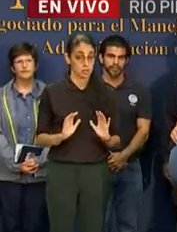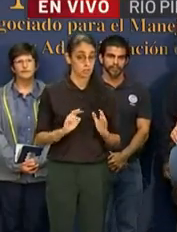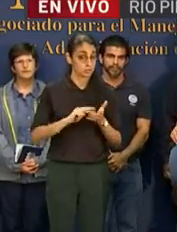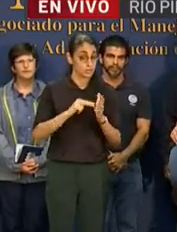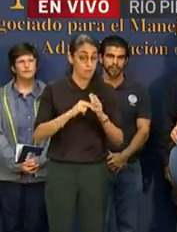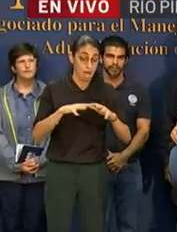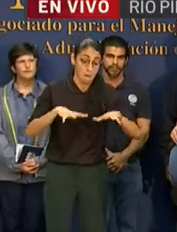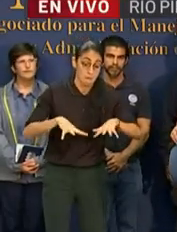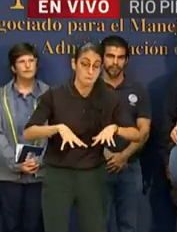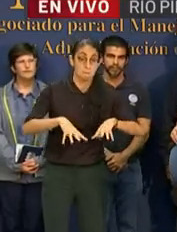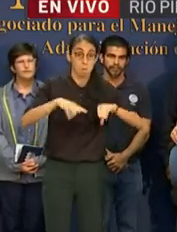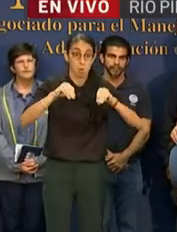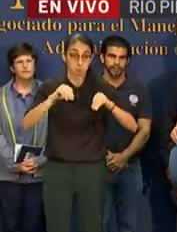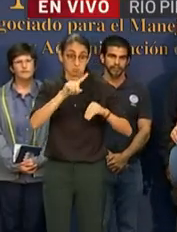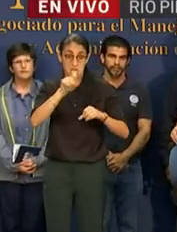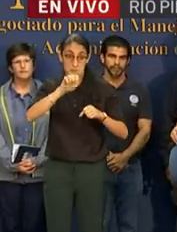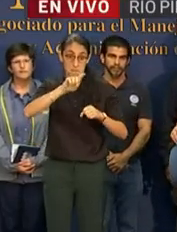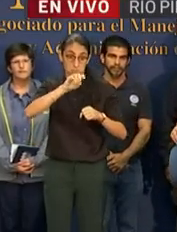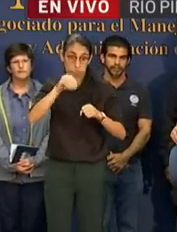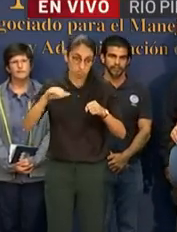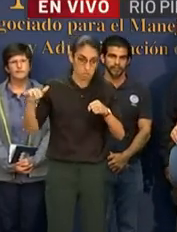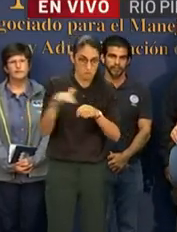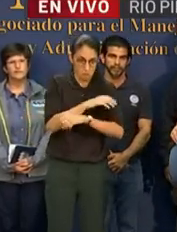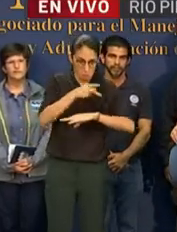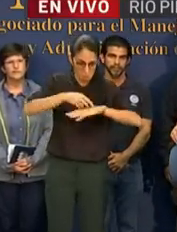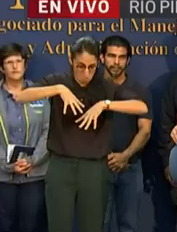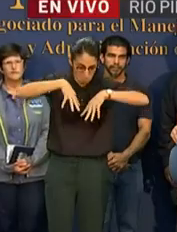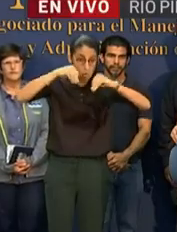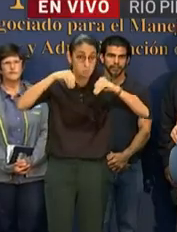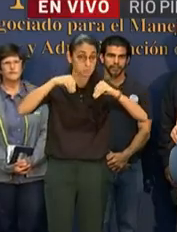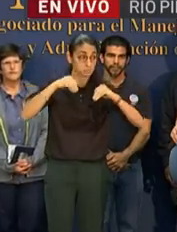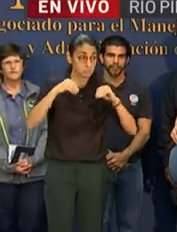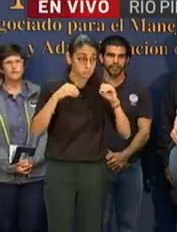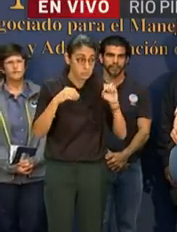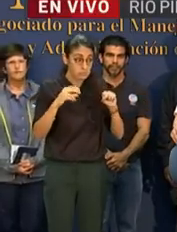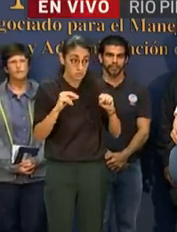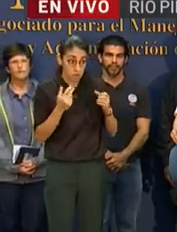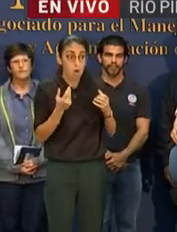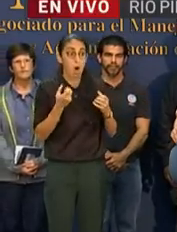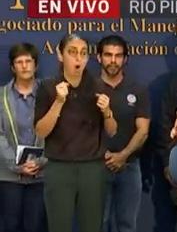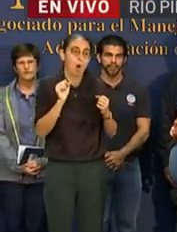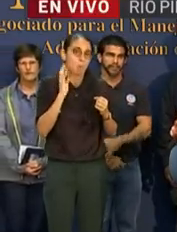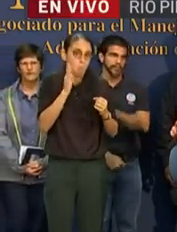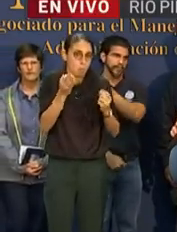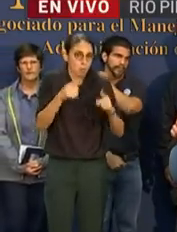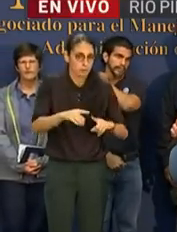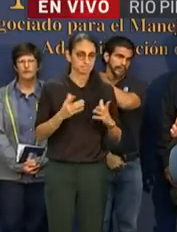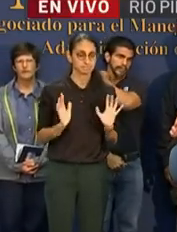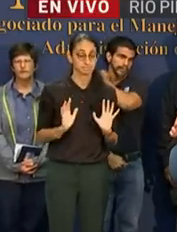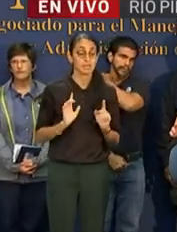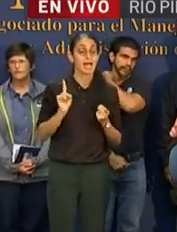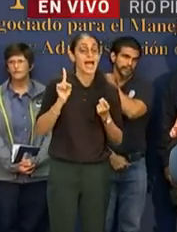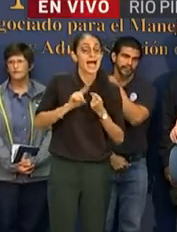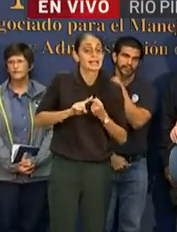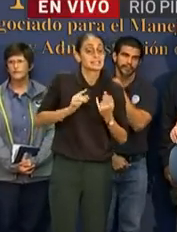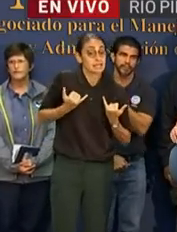ESTÁ DISPONIBLE. LA INFRAESTRUCTURA ESTÁ